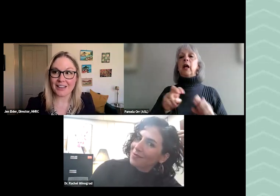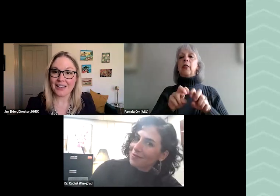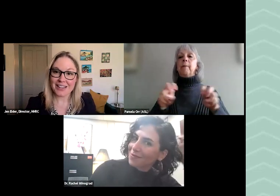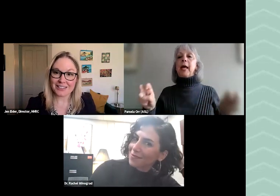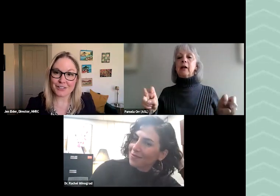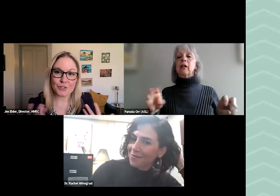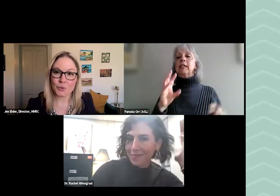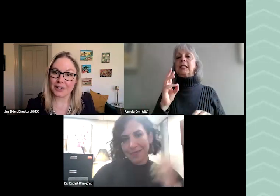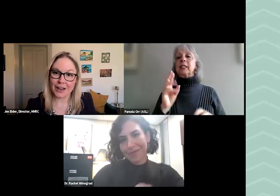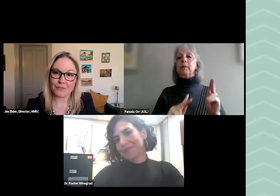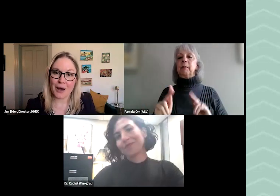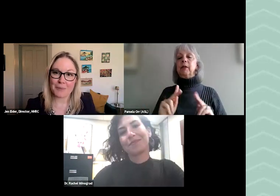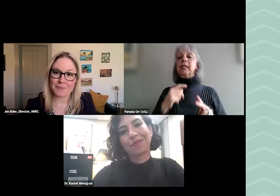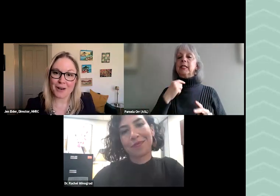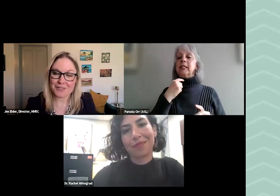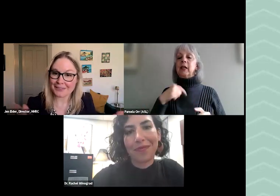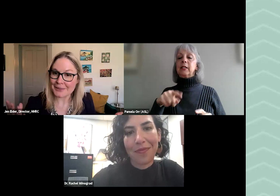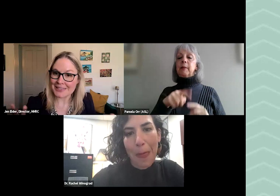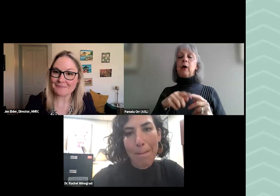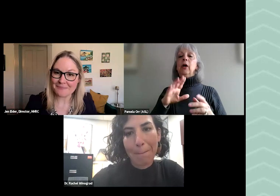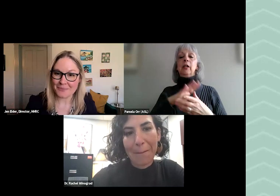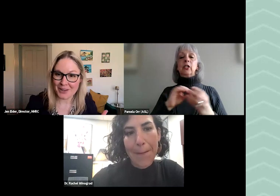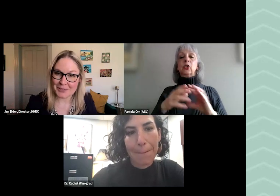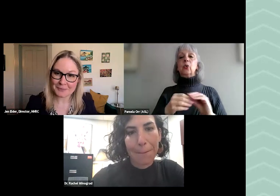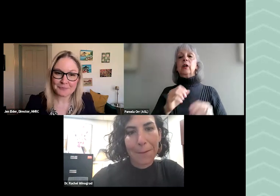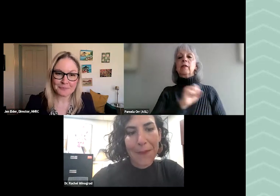y contarnos la historia de San Luis. Rachel.